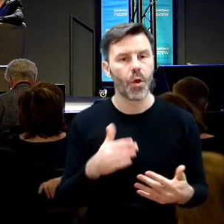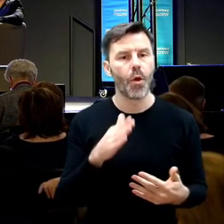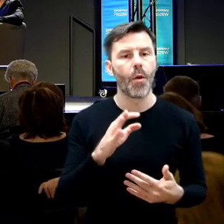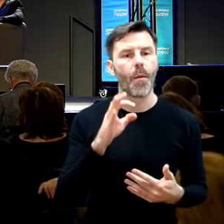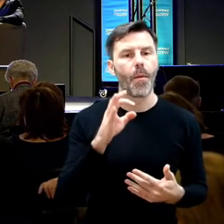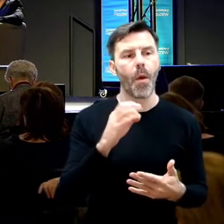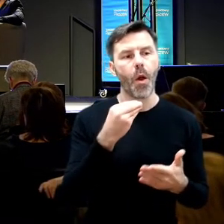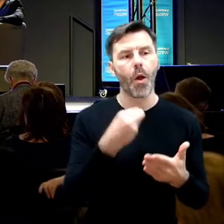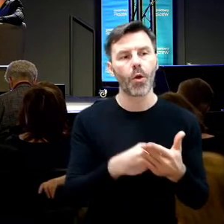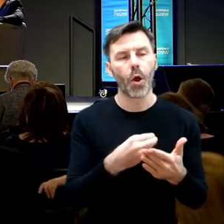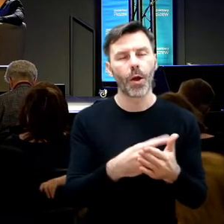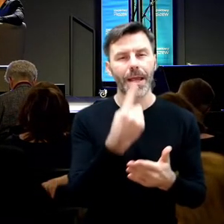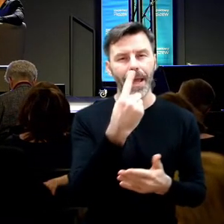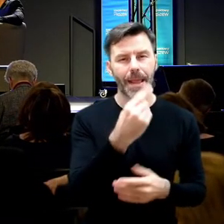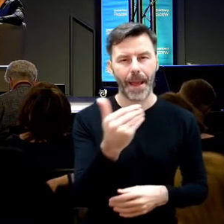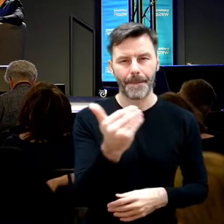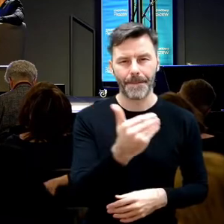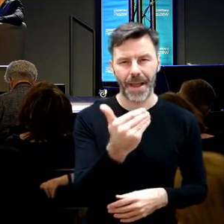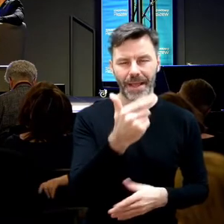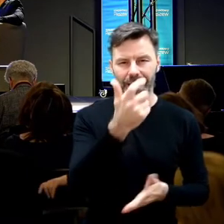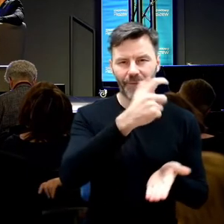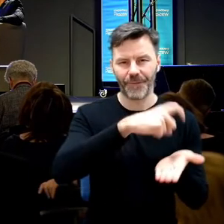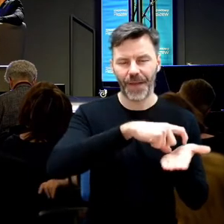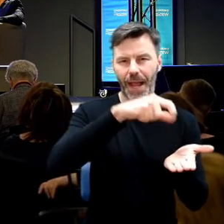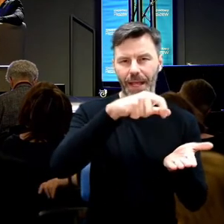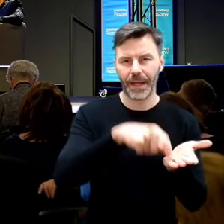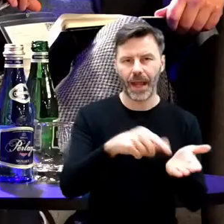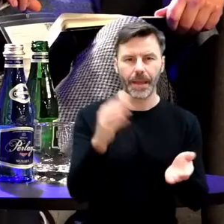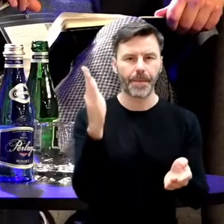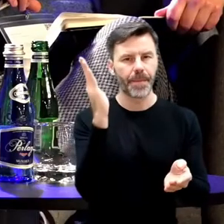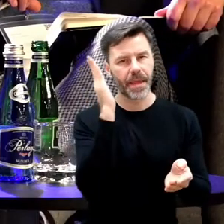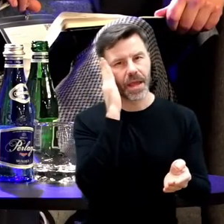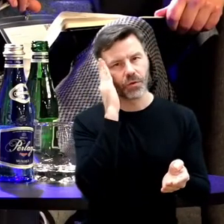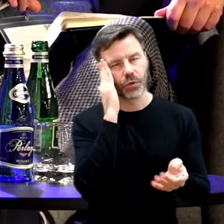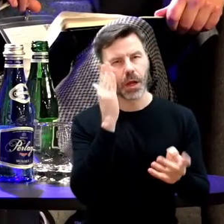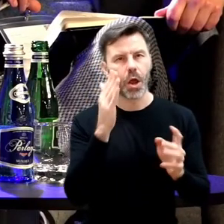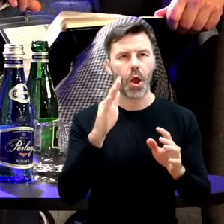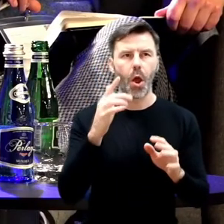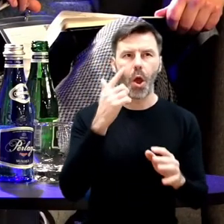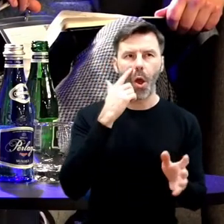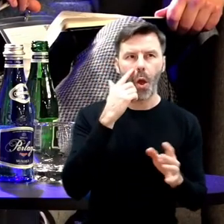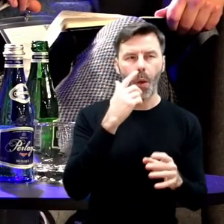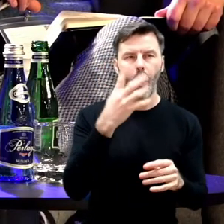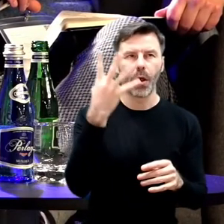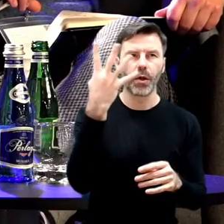kwadratowego mieszkania wynosi około 4,5-5 tys. złotych za metr kwadratowy.